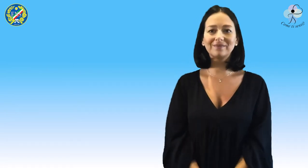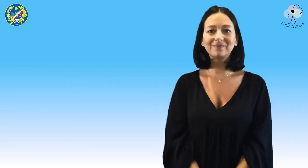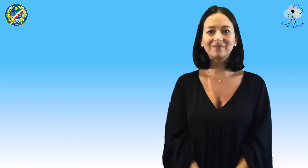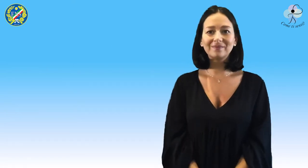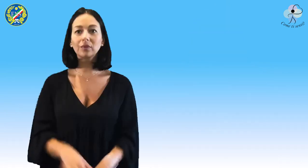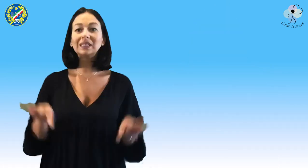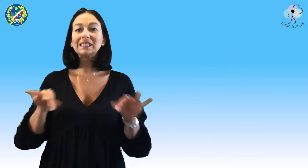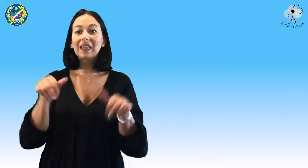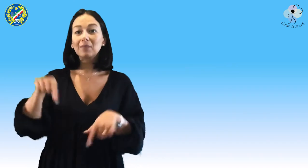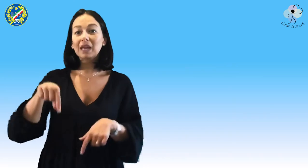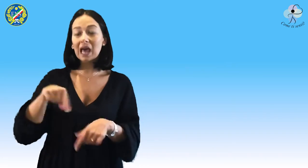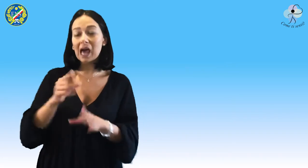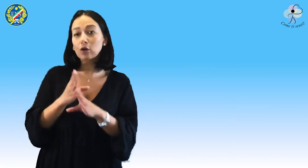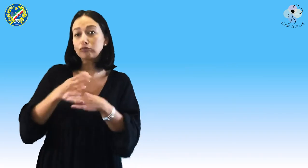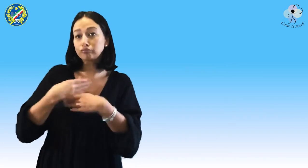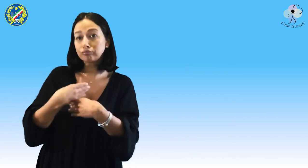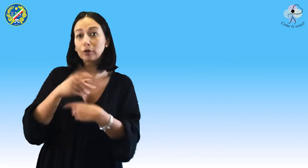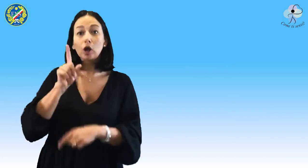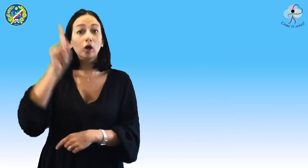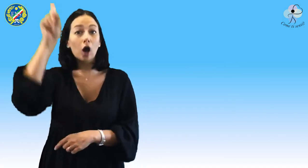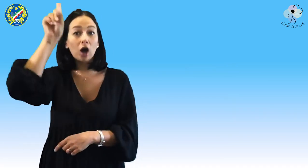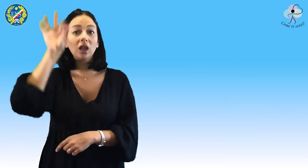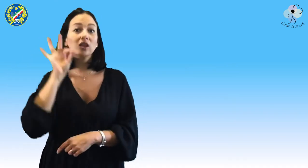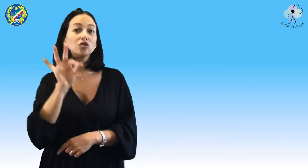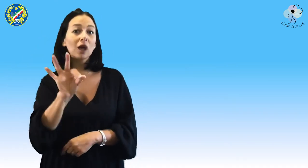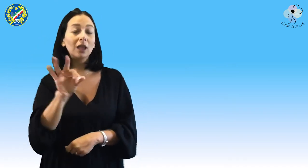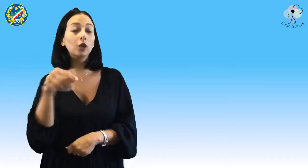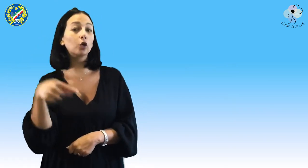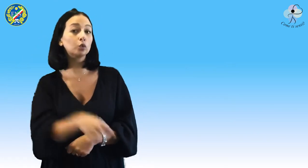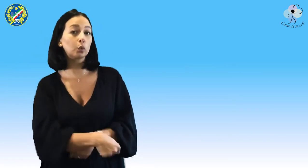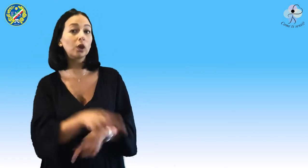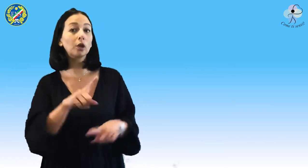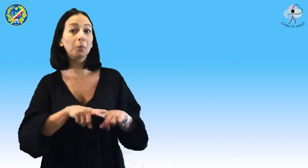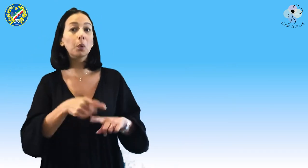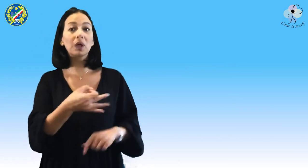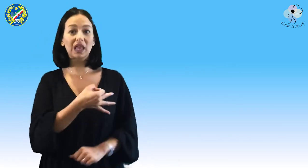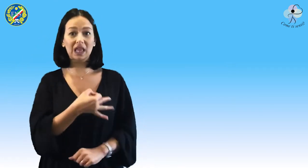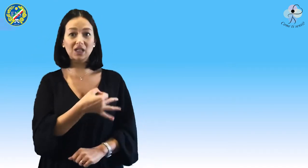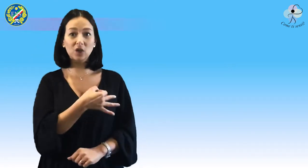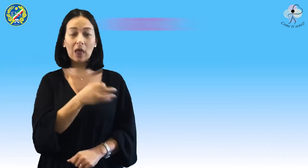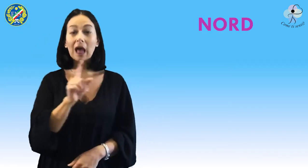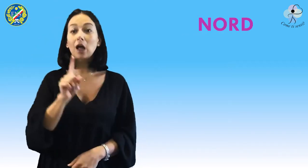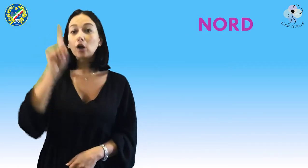Gli appuntamenti saranno come al solito divisi per zona d'Italia. Ecco le date: